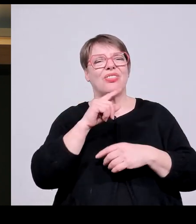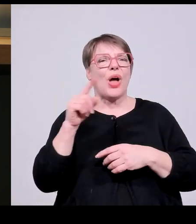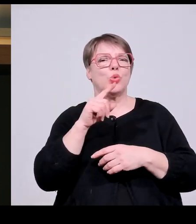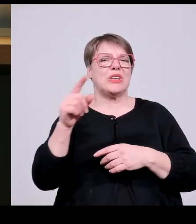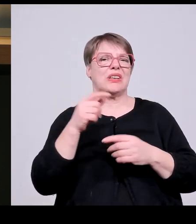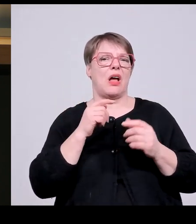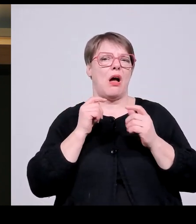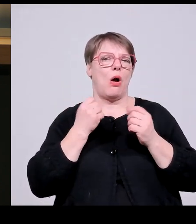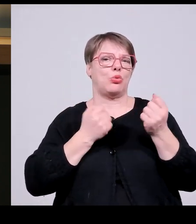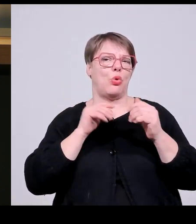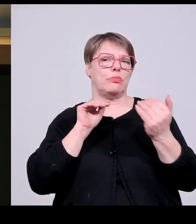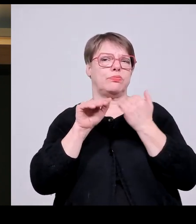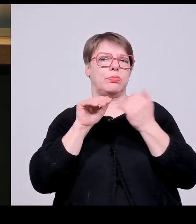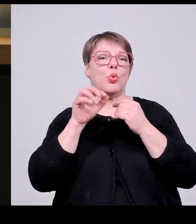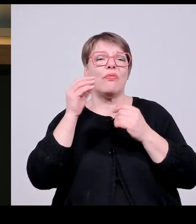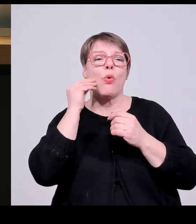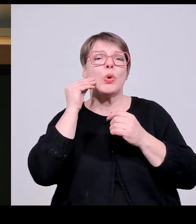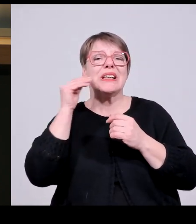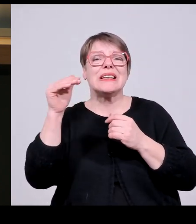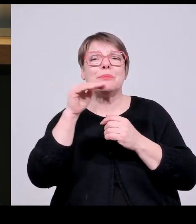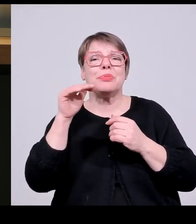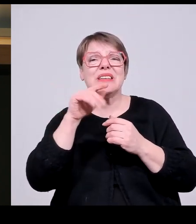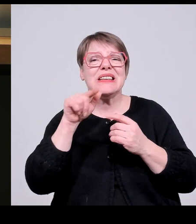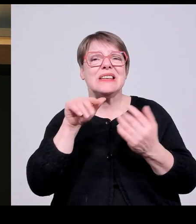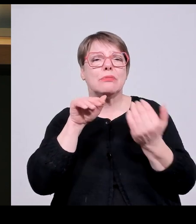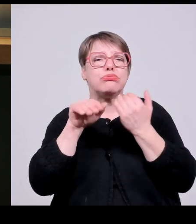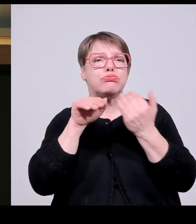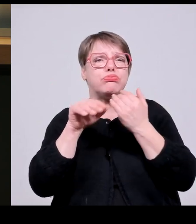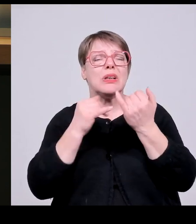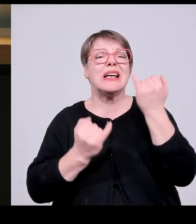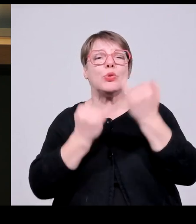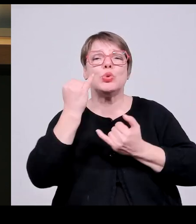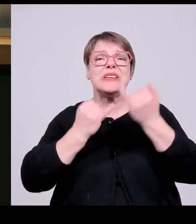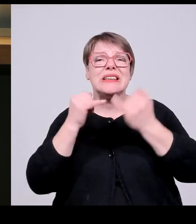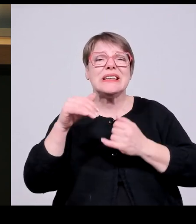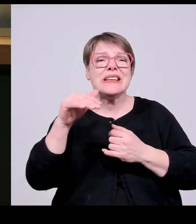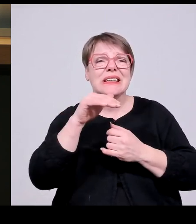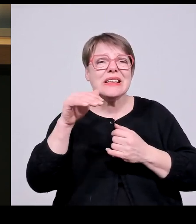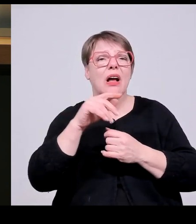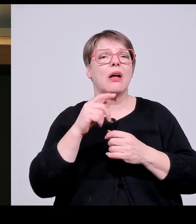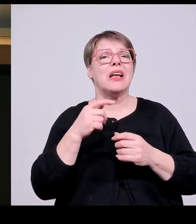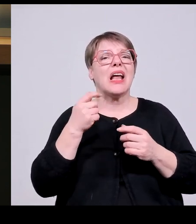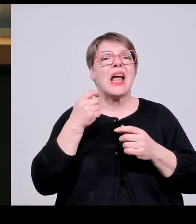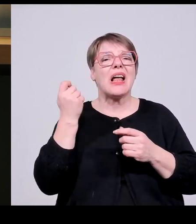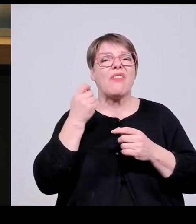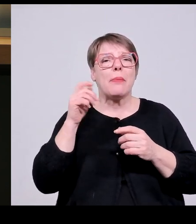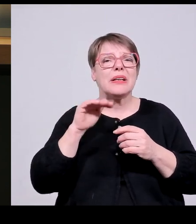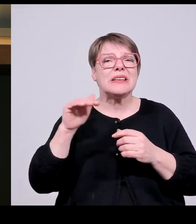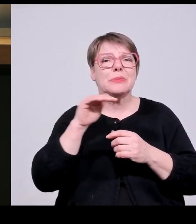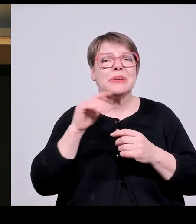Wir sehen hier ganz deutlich sehr schwere und ich saß ganz deutlich Risse in dieser Koalition in der Verkehrspolitik.